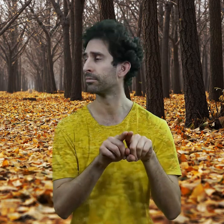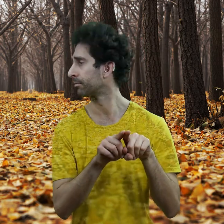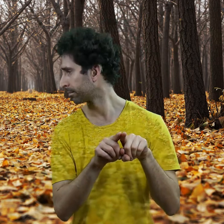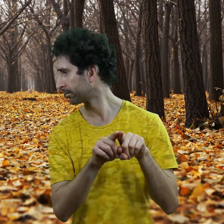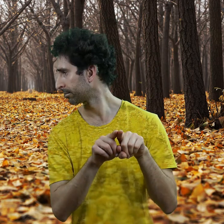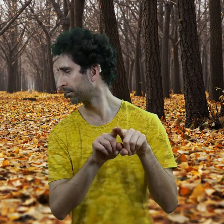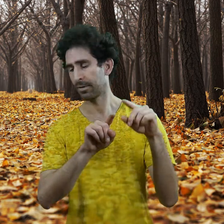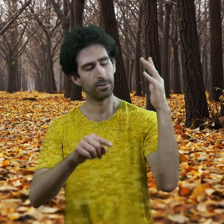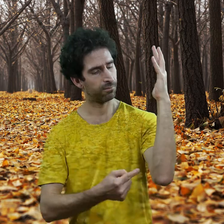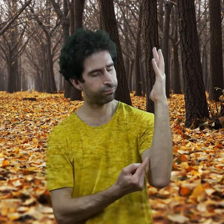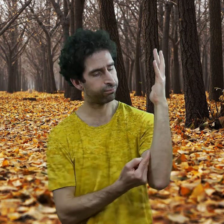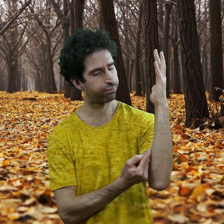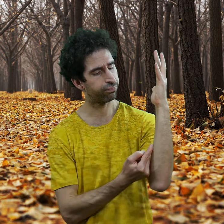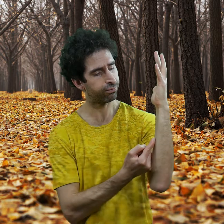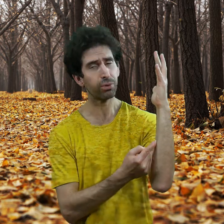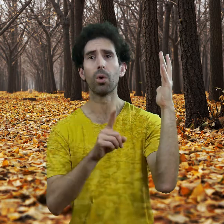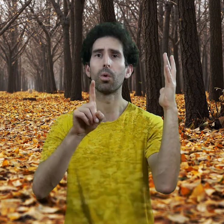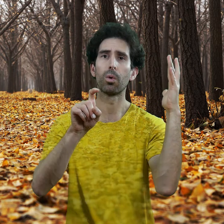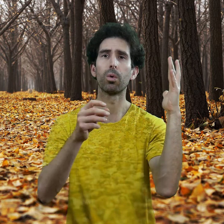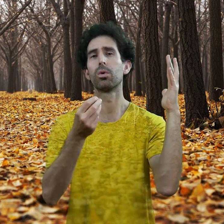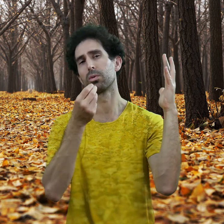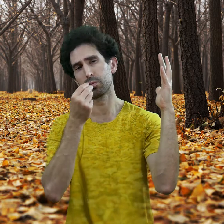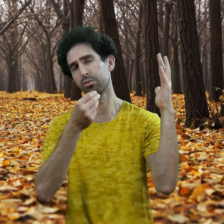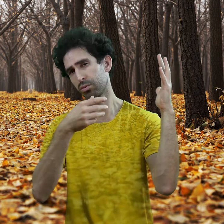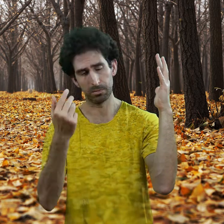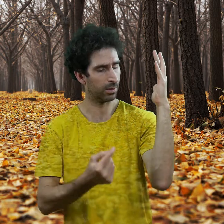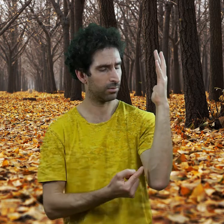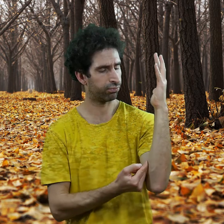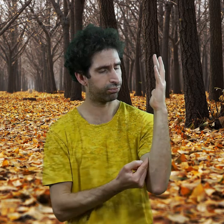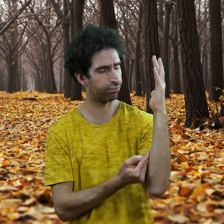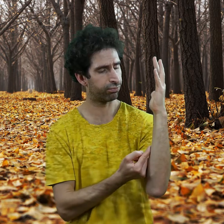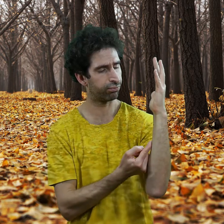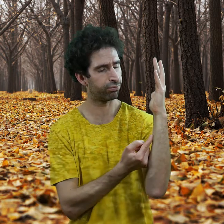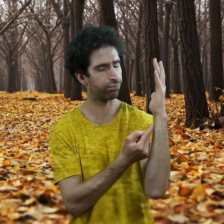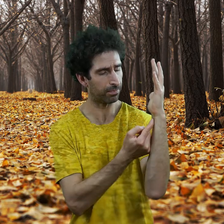C'est la sève qui apporte eau et aliments en montant dans l'arbre.